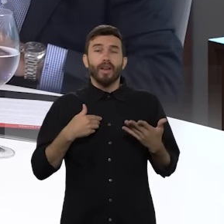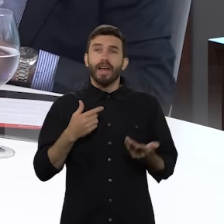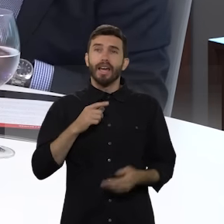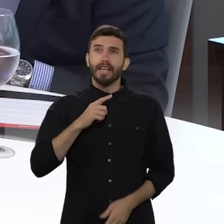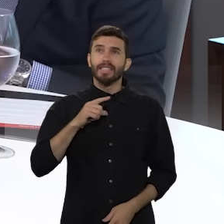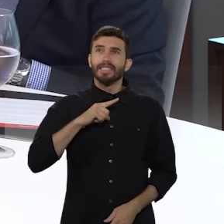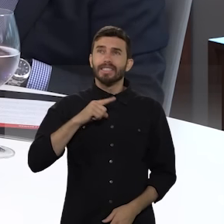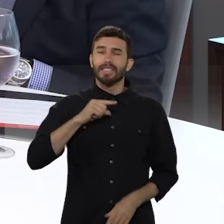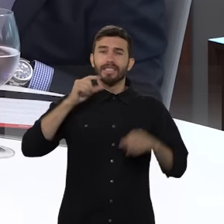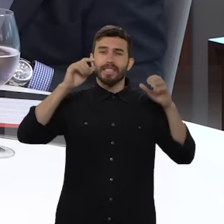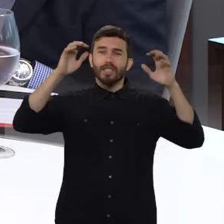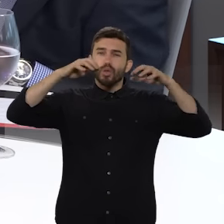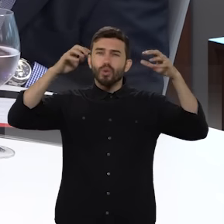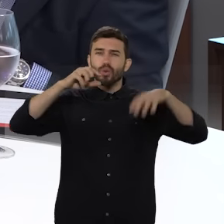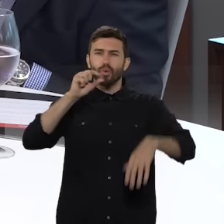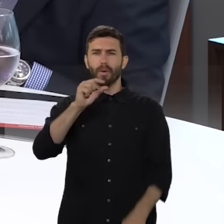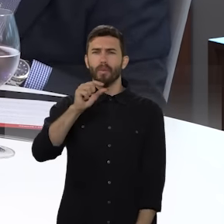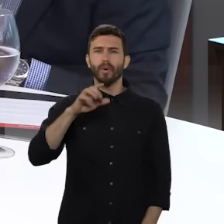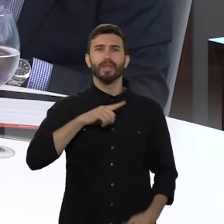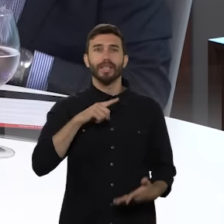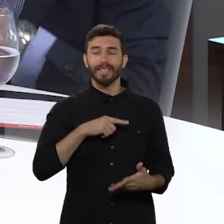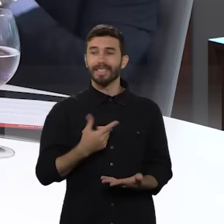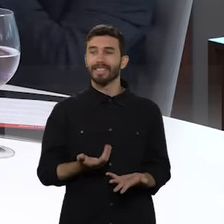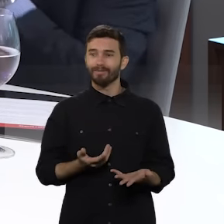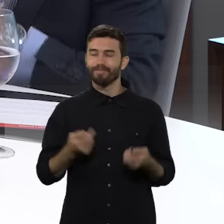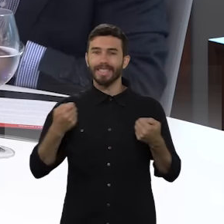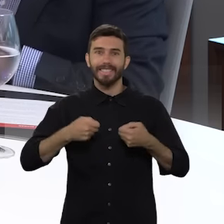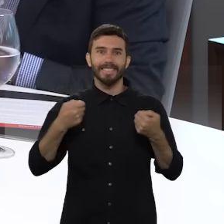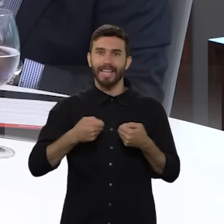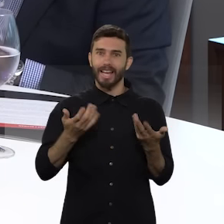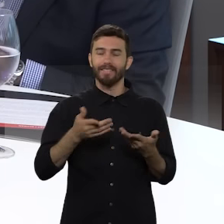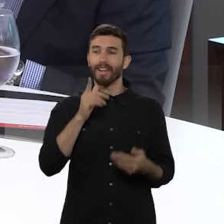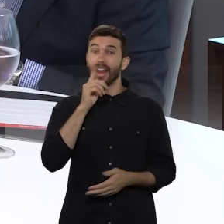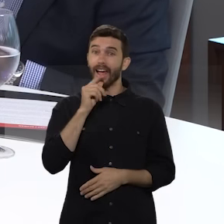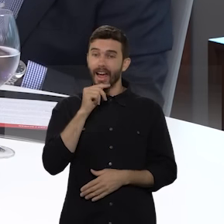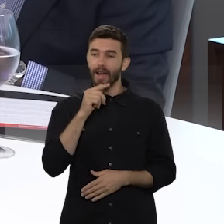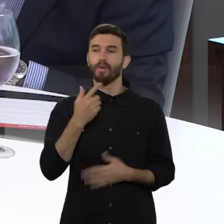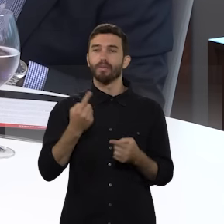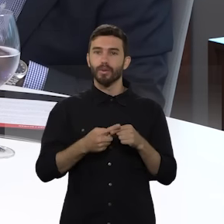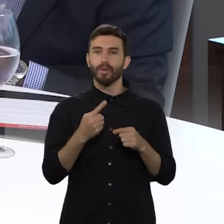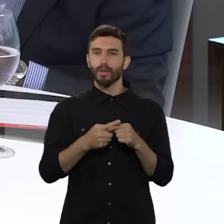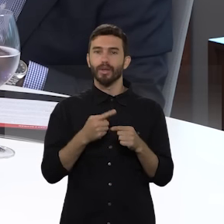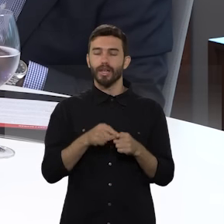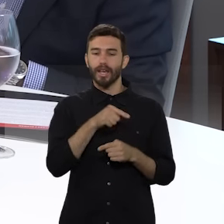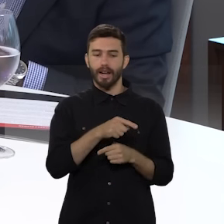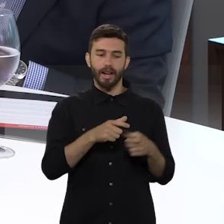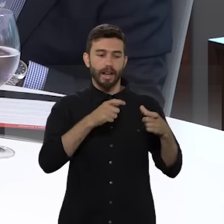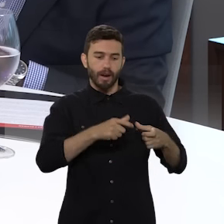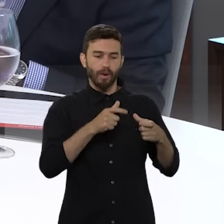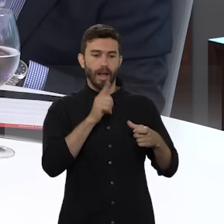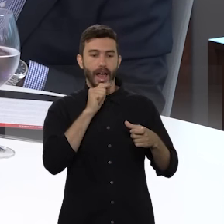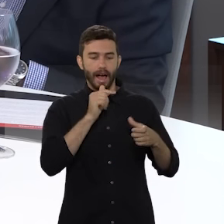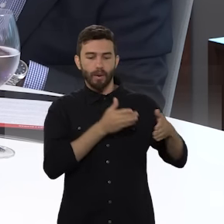dependência muito grande em geração hídrica e as fontes alternativas estavam engatinhando ainda, se